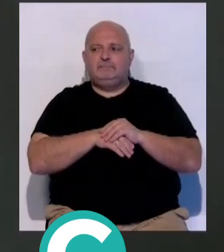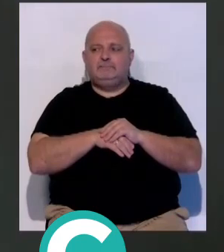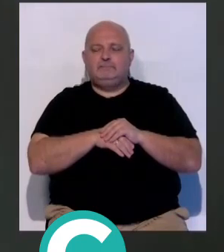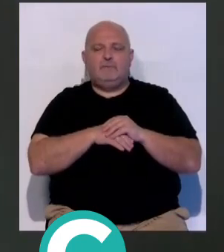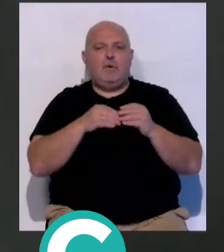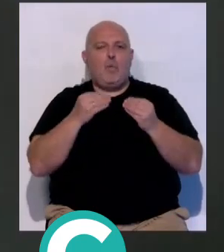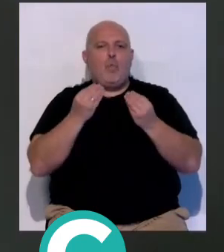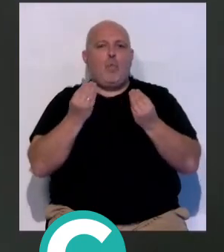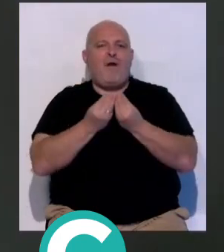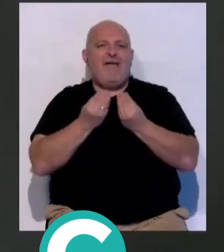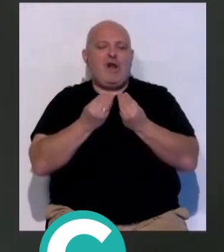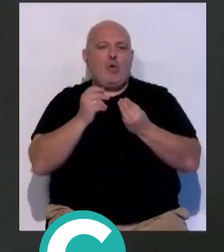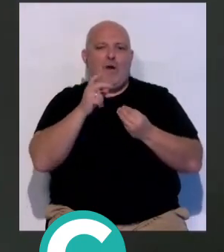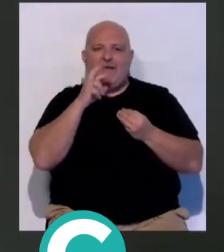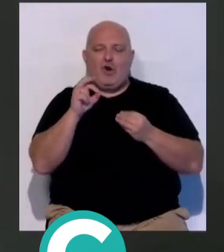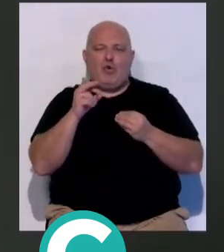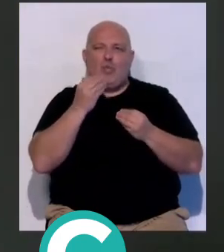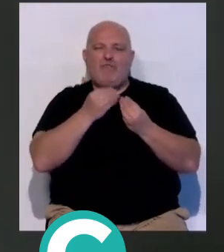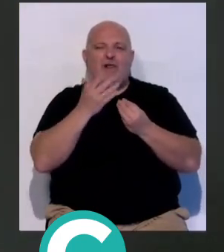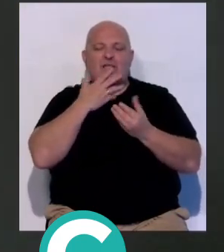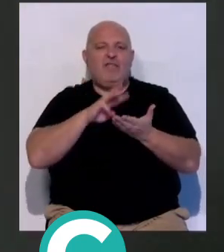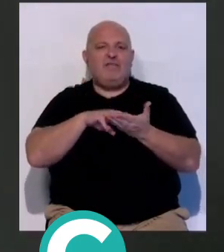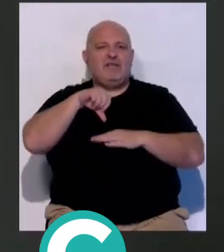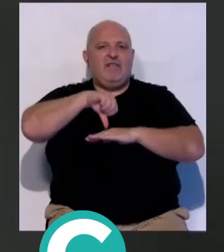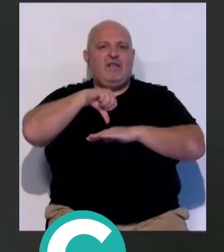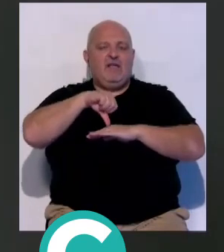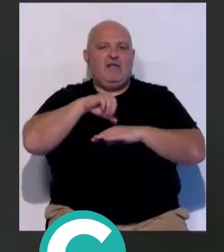llegado Ya utilizar mucho cuevero es el Defensa central el que juega ahí dentro de la Cueva